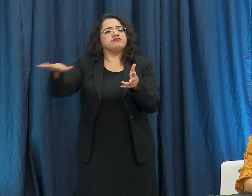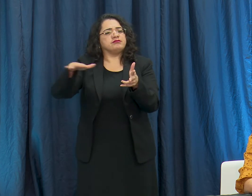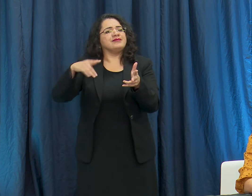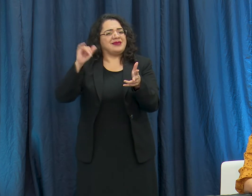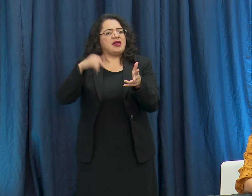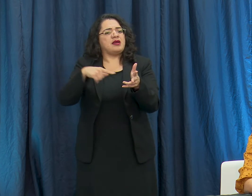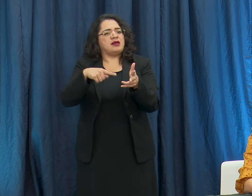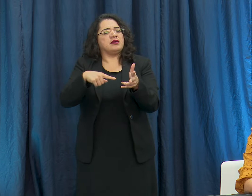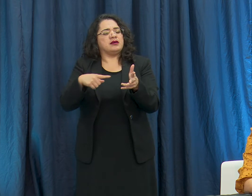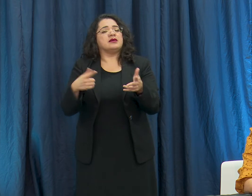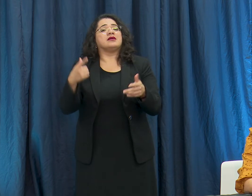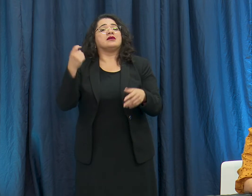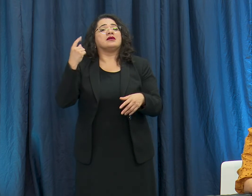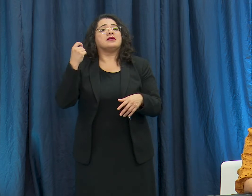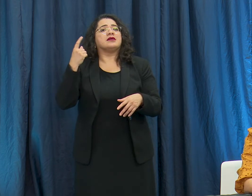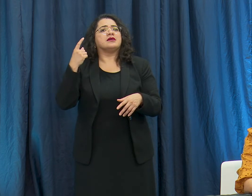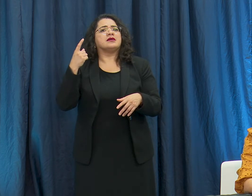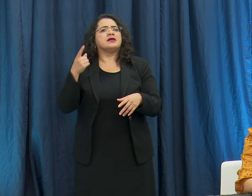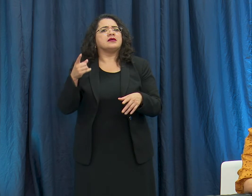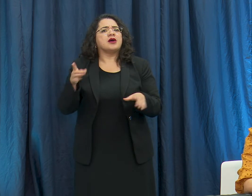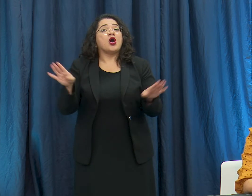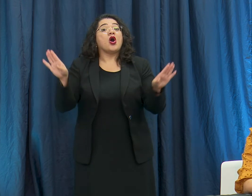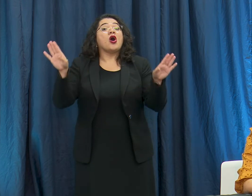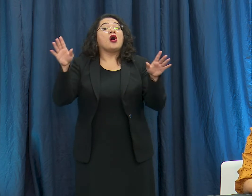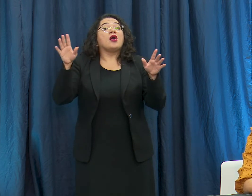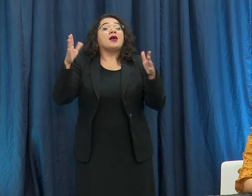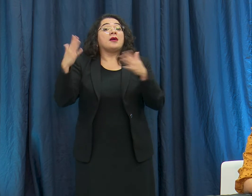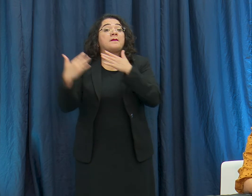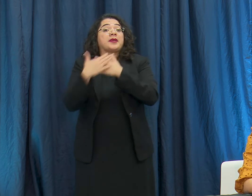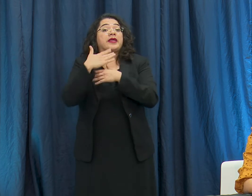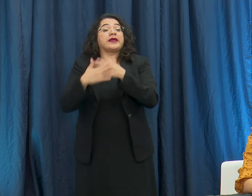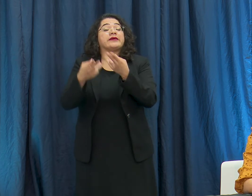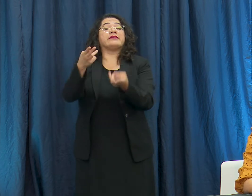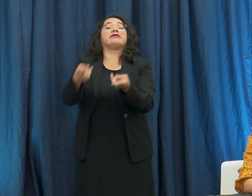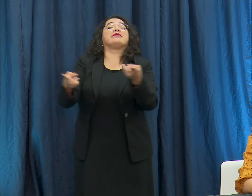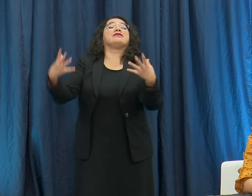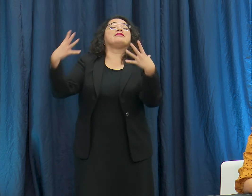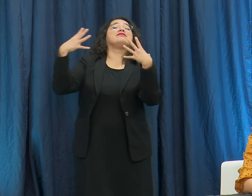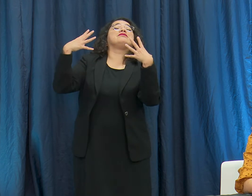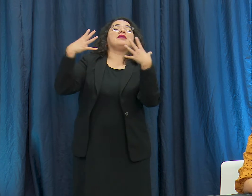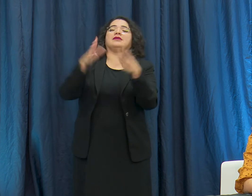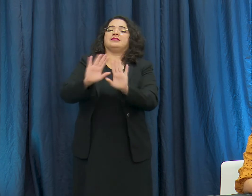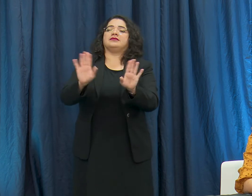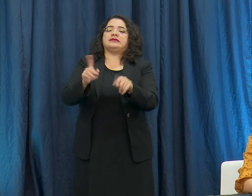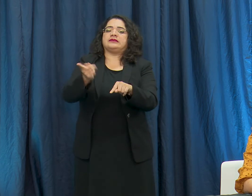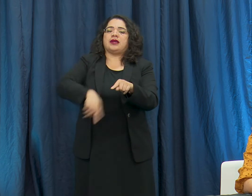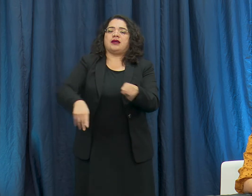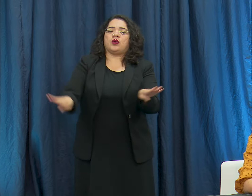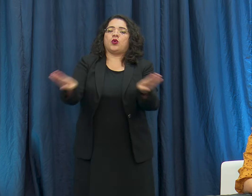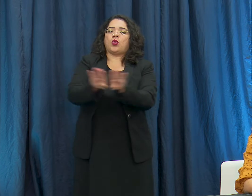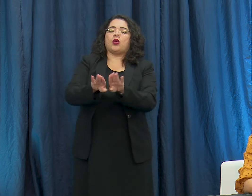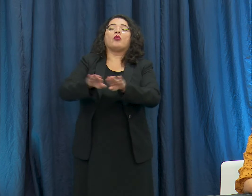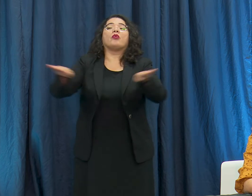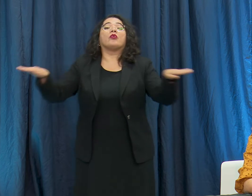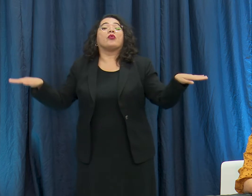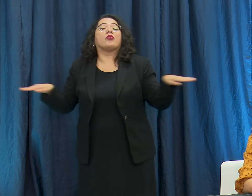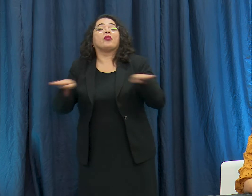a sensor ADO's LS quiero record RK Tammy no hemos puesto abrir musio's otras